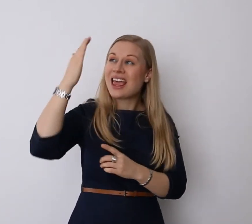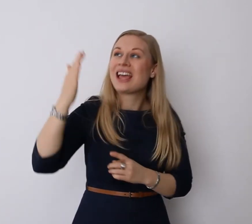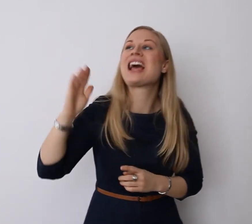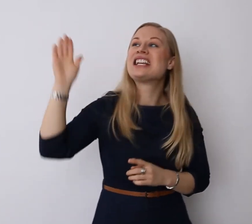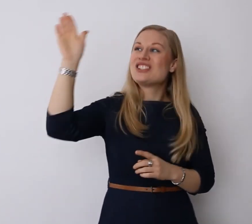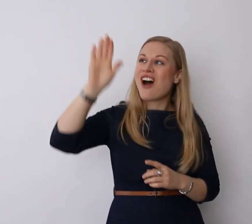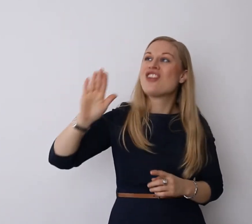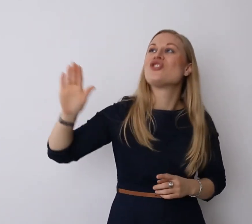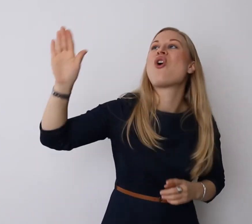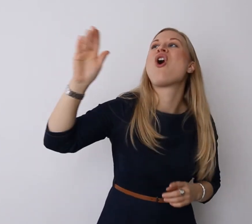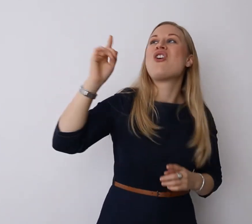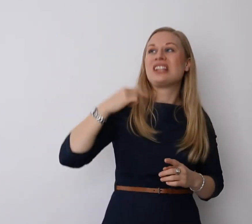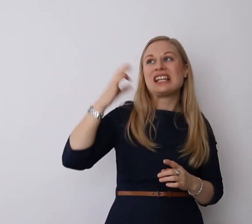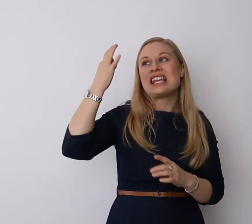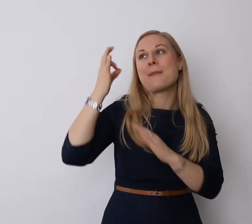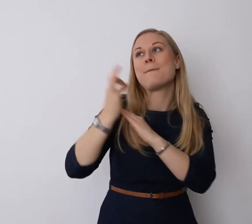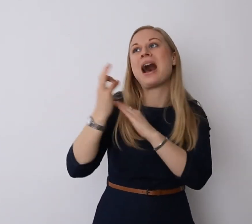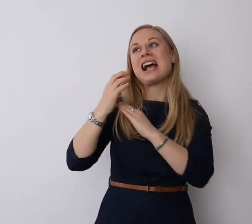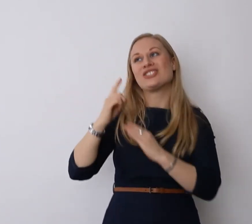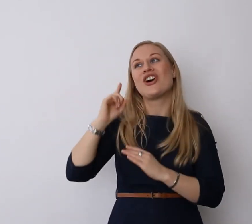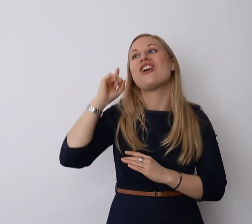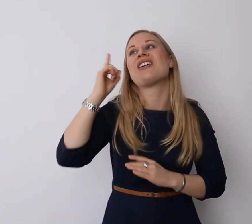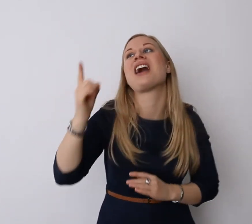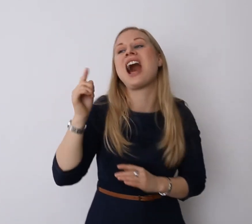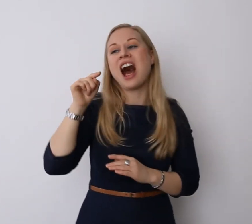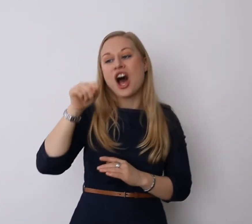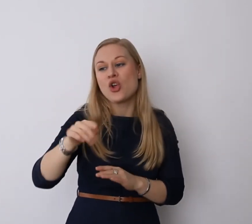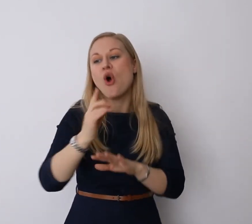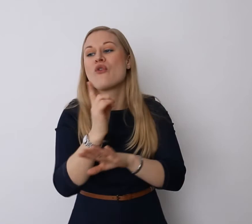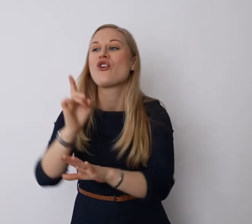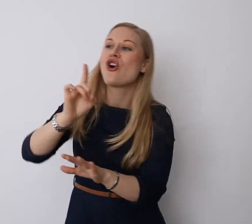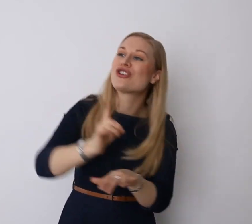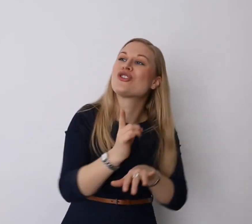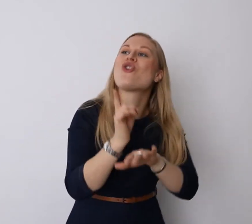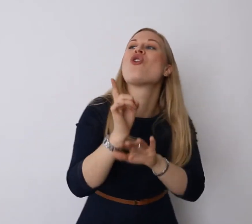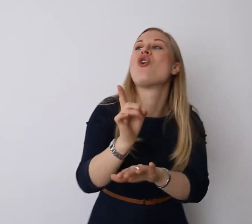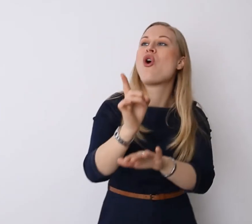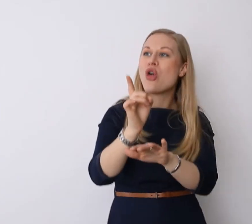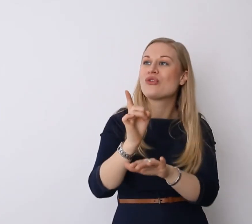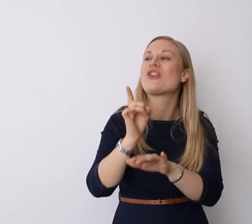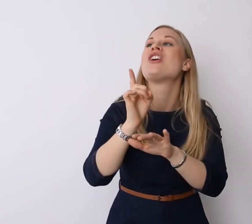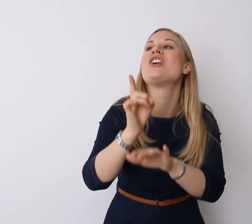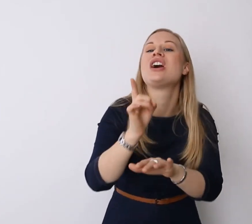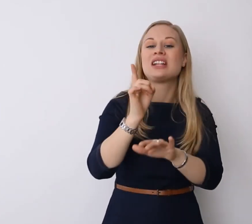Geest van God, leer mij te gaan over de golven,